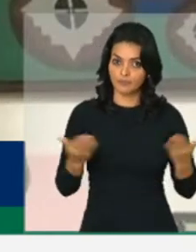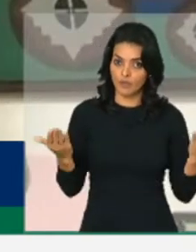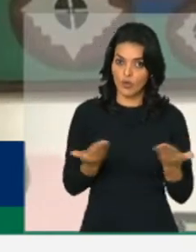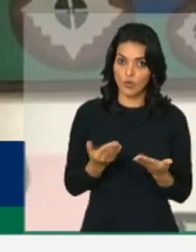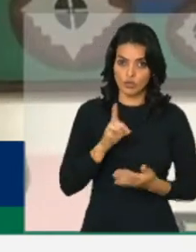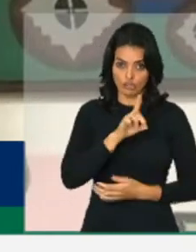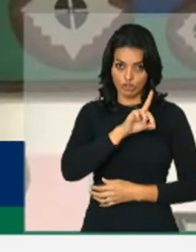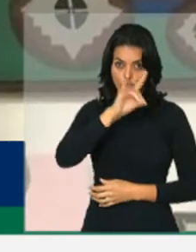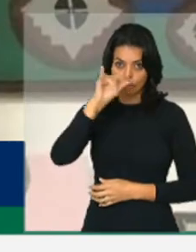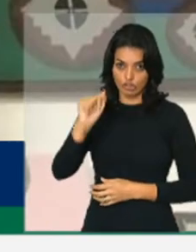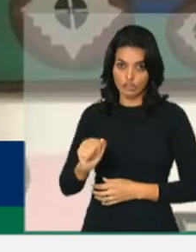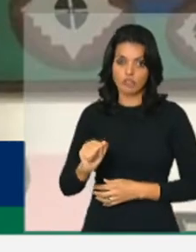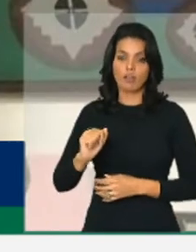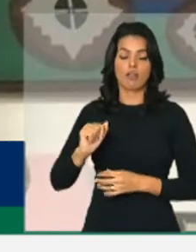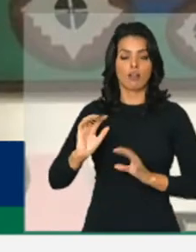CUIDAREM DE NÓS ELAS TÊM POUCOS DIREITOS E NESTA